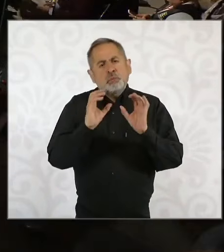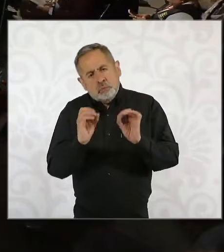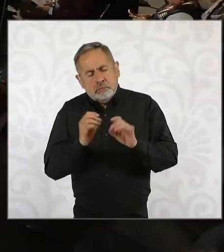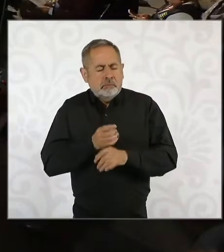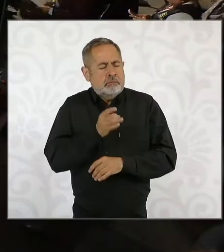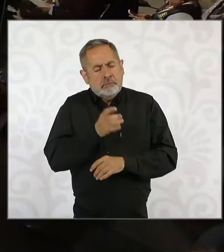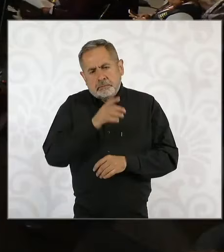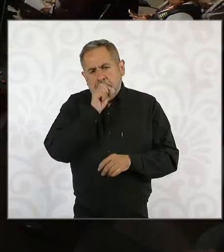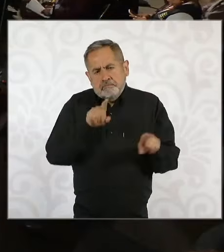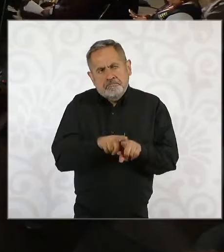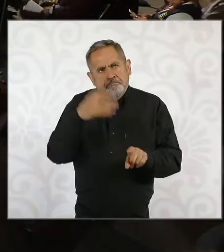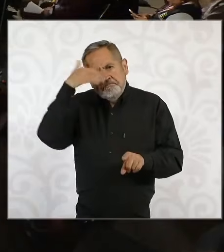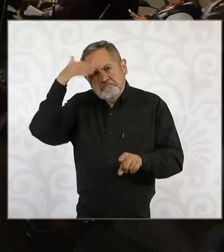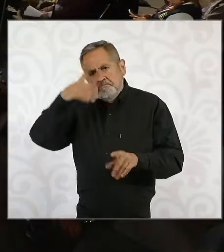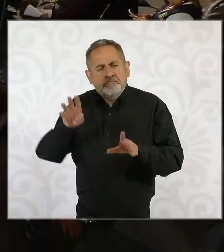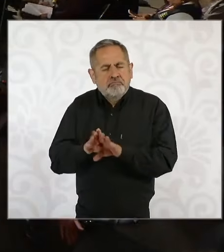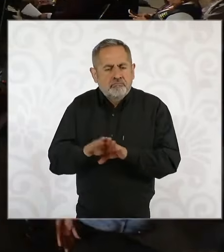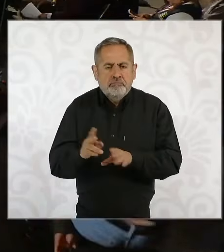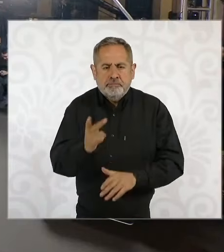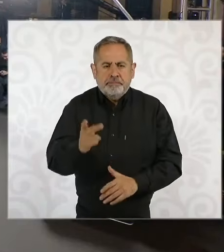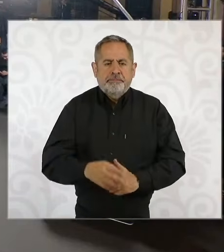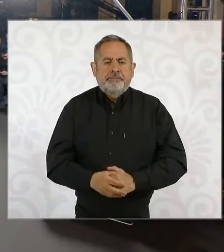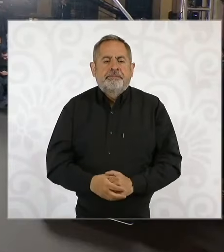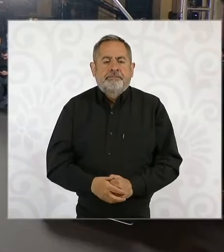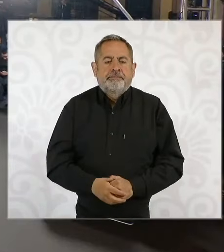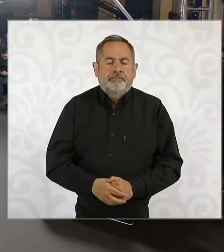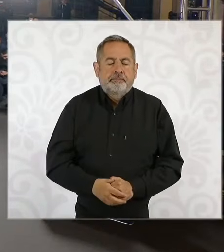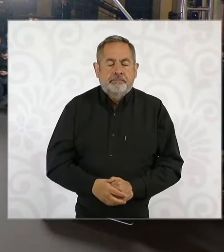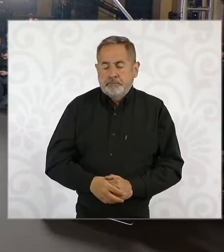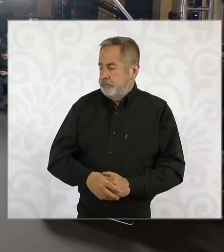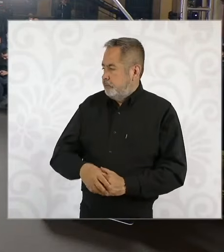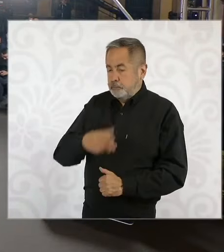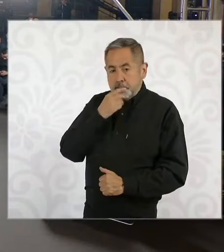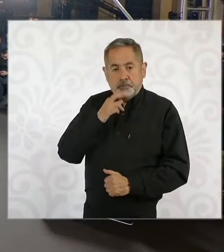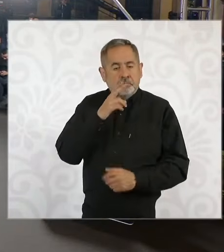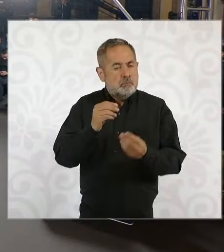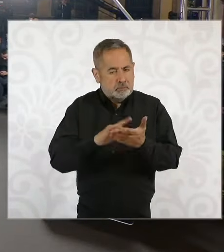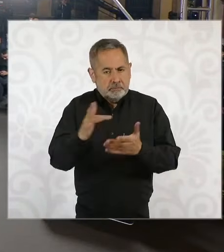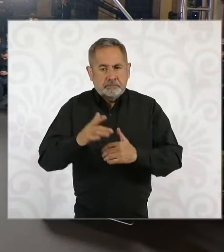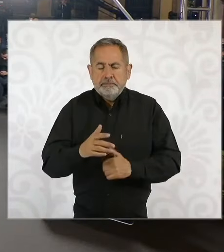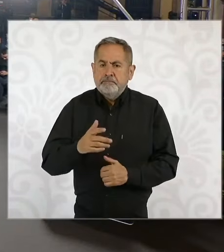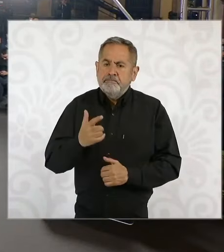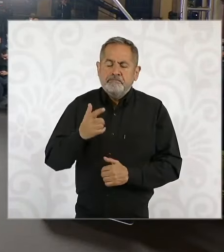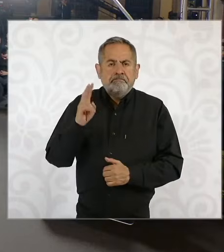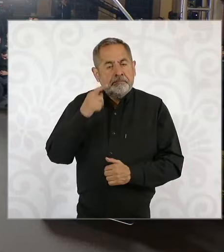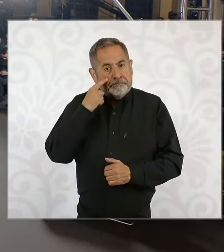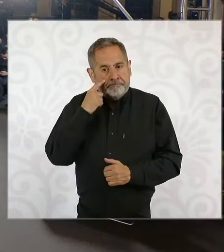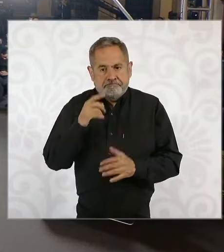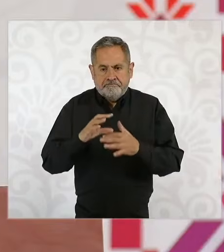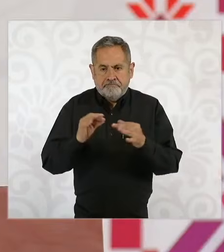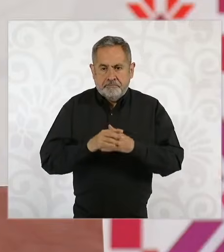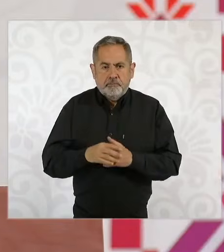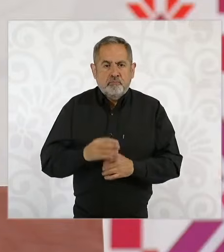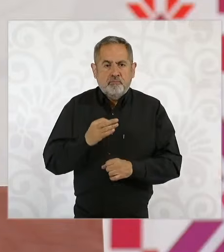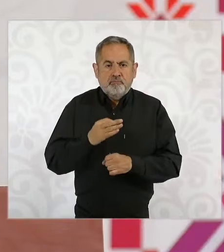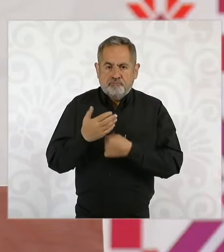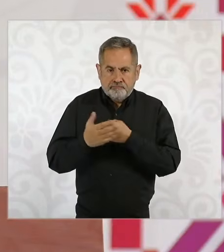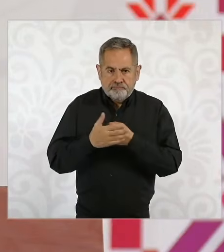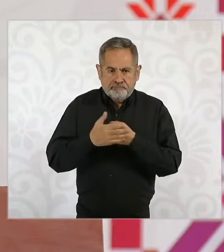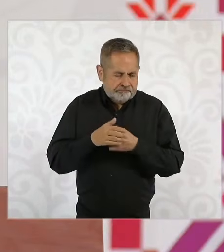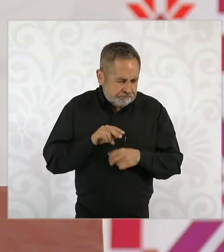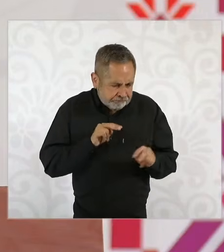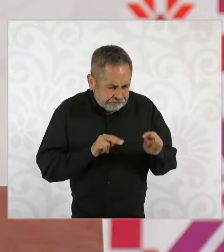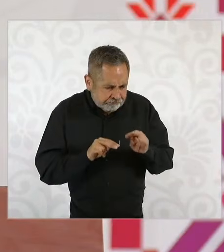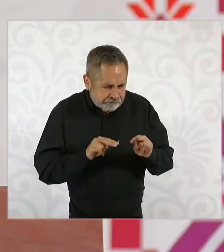maestro. Sí, muchas gracias. Bueno, este en realidad lo que estaremos conociendo con el